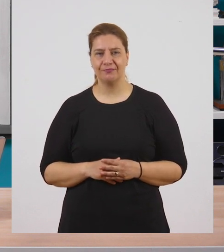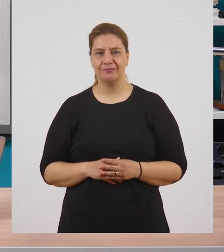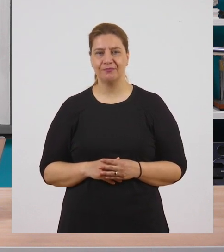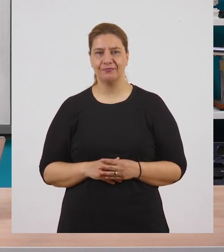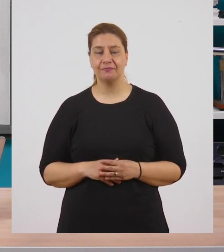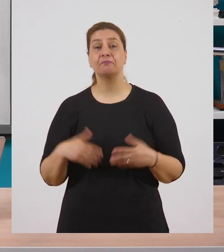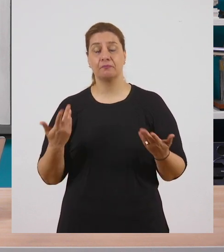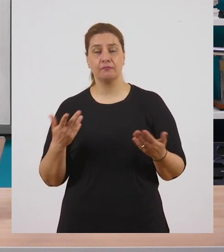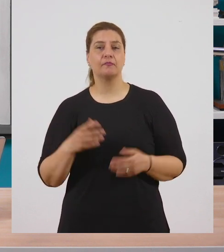Η μητέρα.